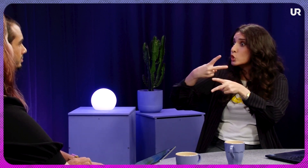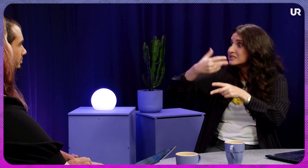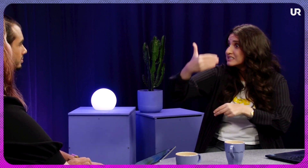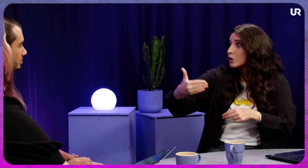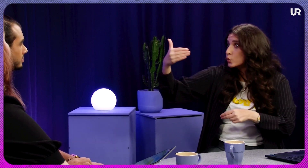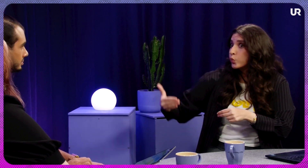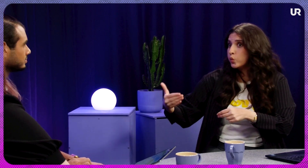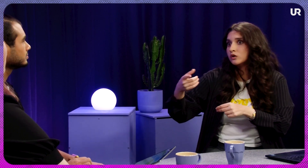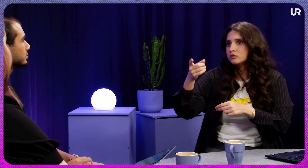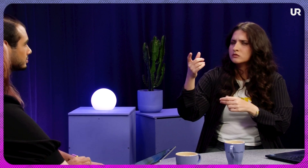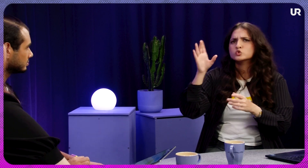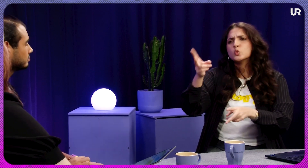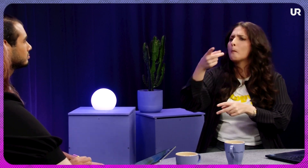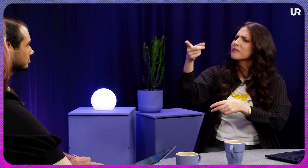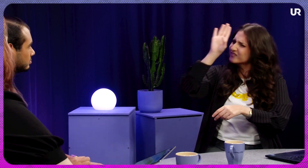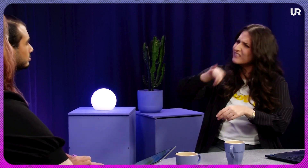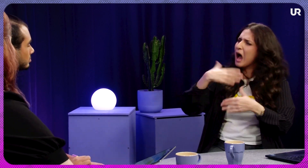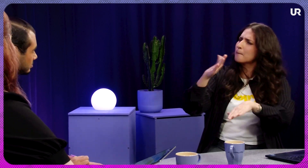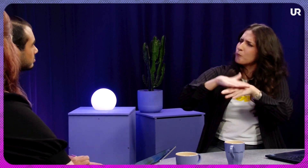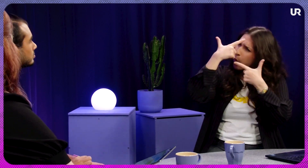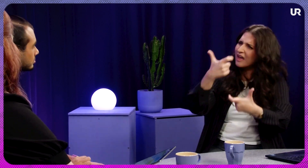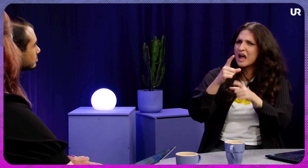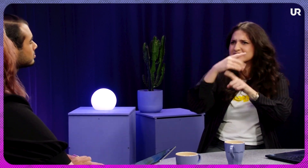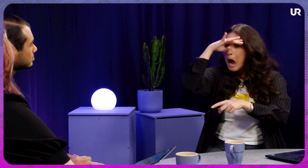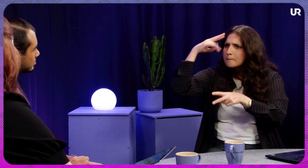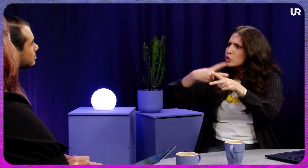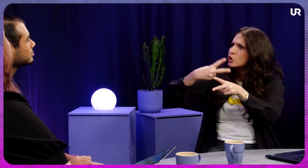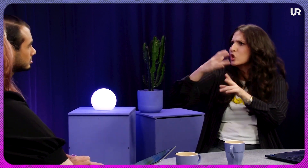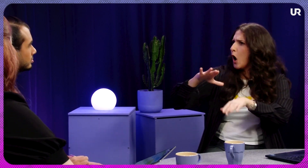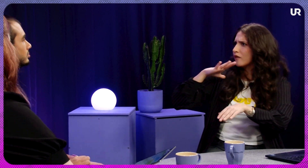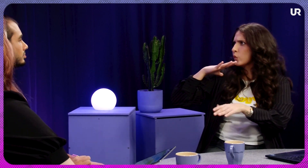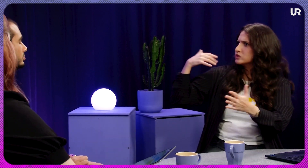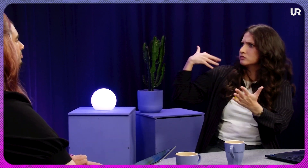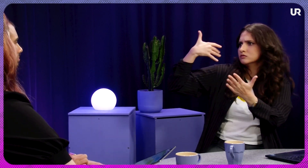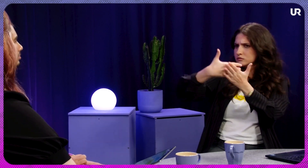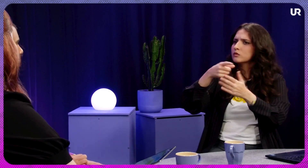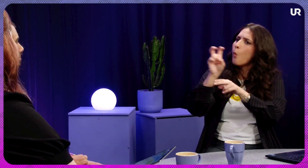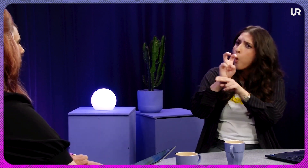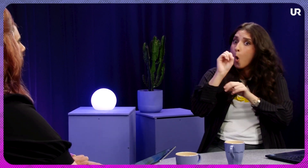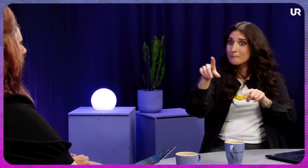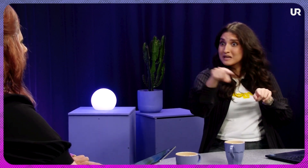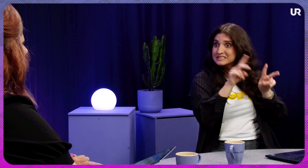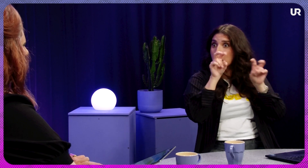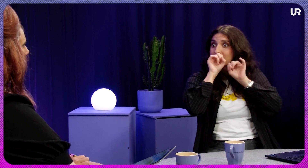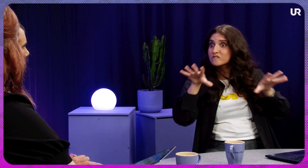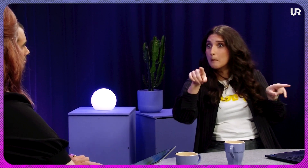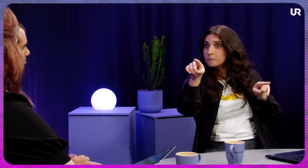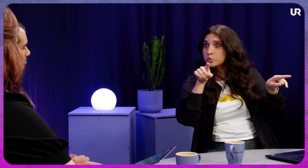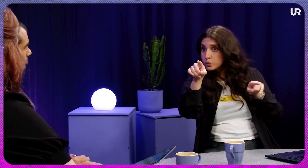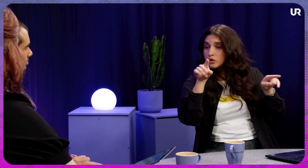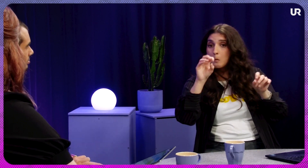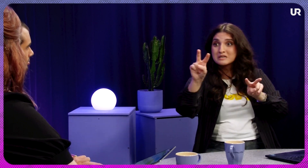Man kan t.ex. kolla andra etablerade nyhetssidor som man vet är trovärdiga.